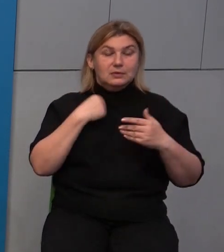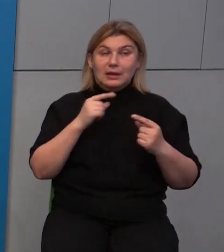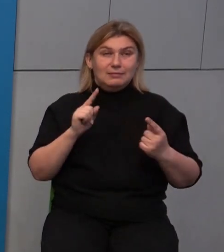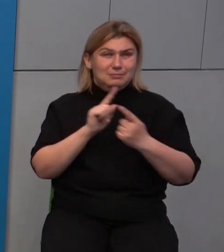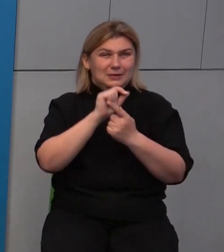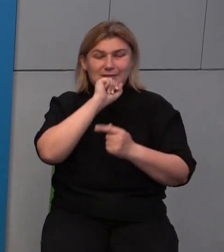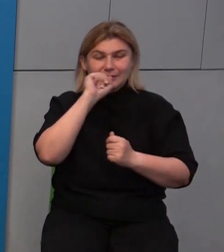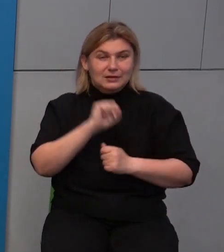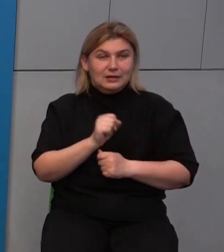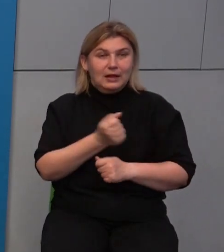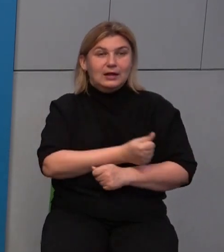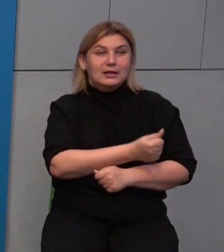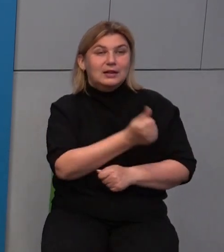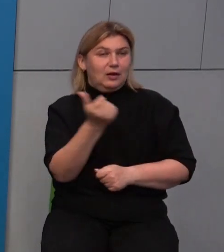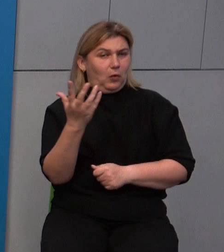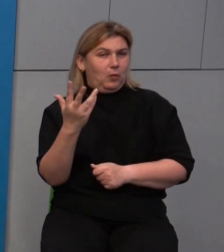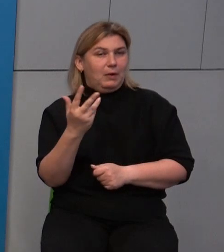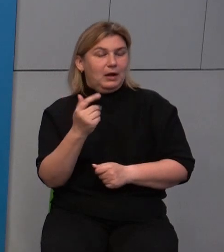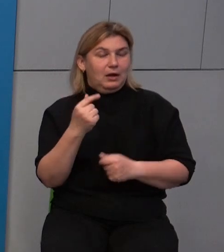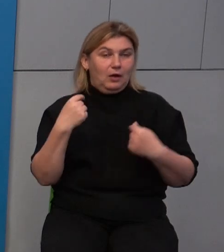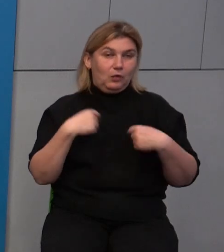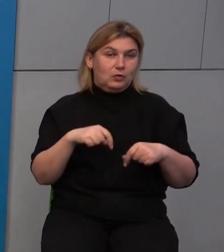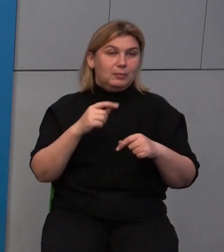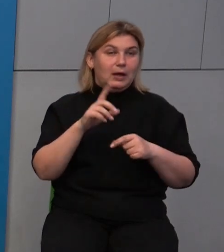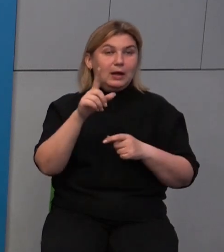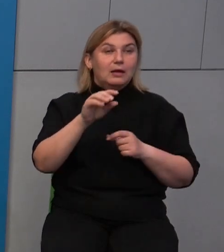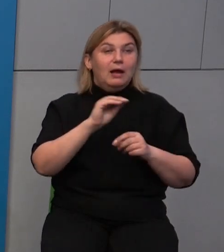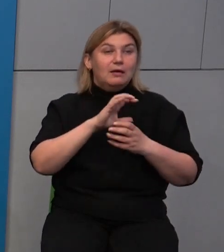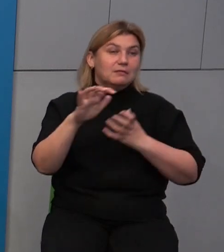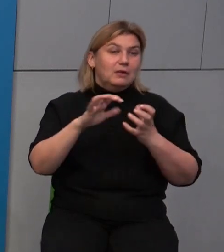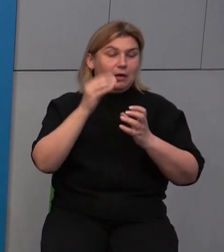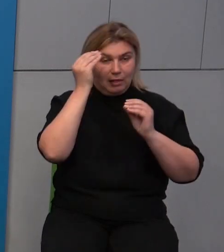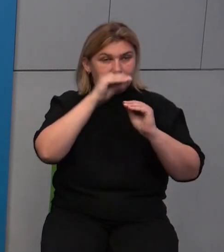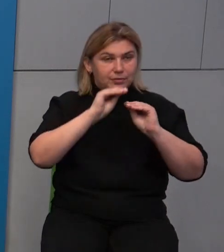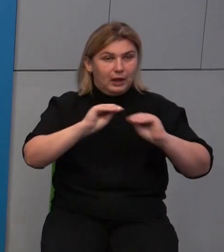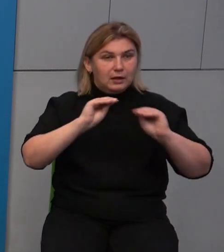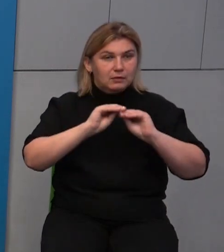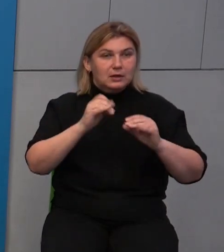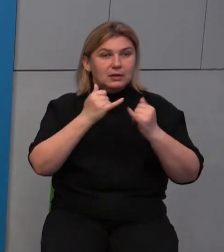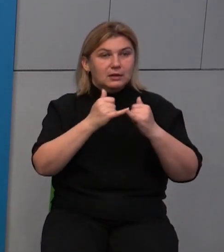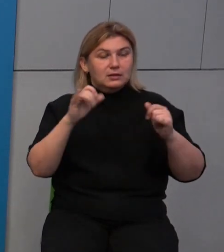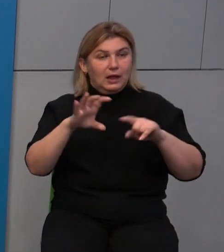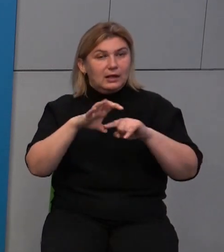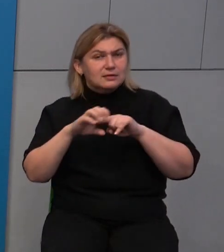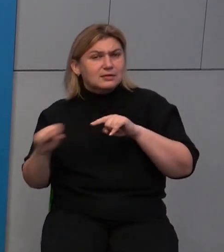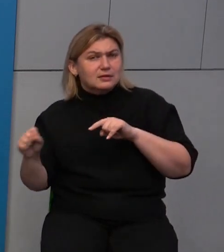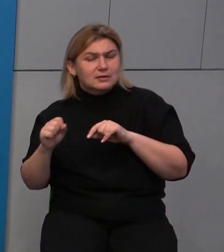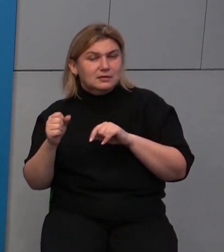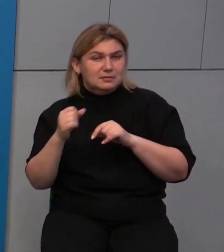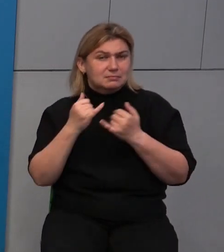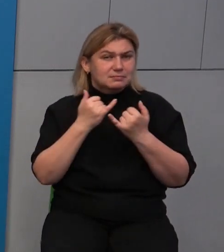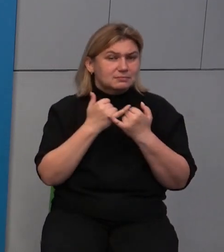z kilkoma osobami ze świata nauki, z zupełnie innych dyscyplin i z zupełnie innych zakątków świata,